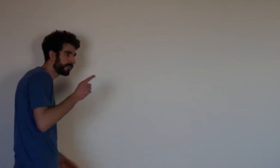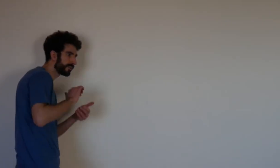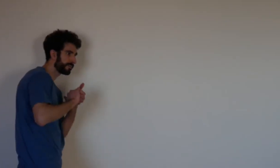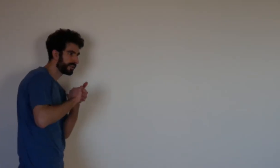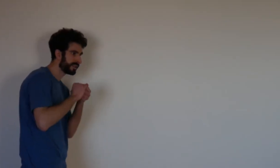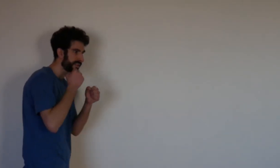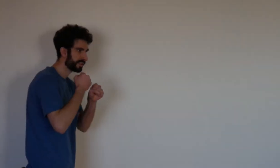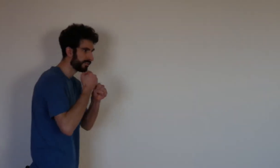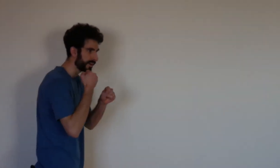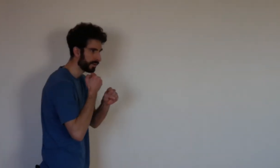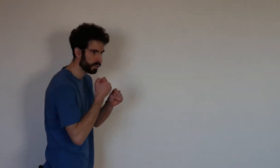Voilà mon ami qui travaille.